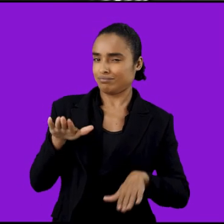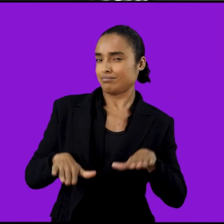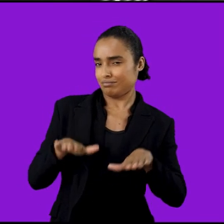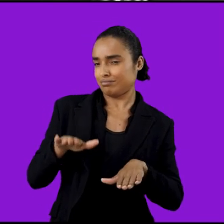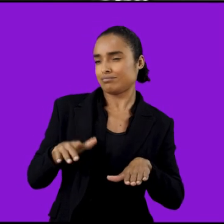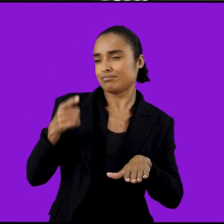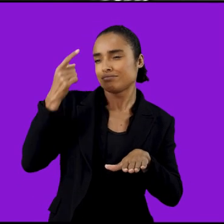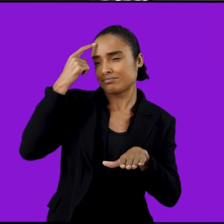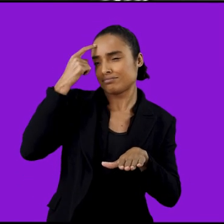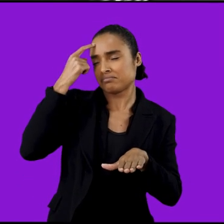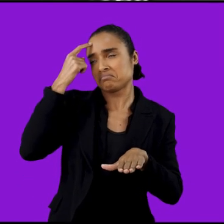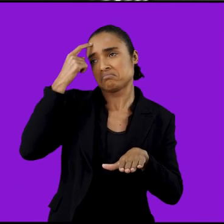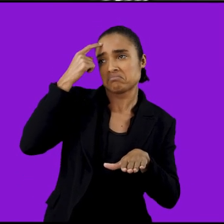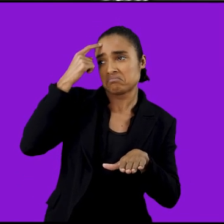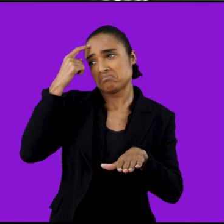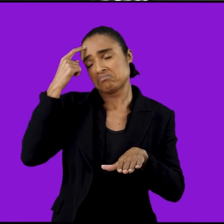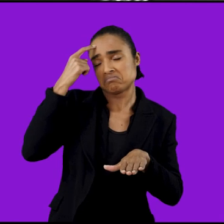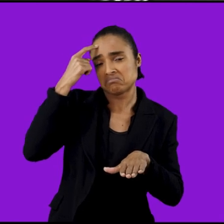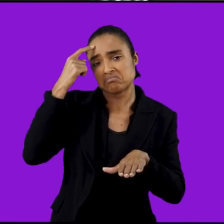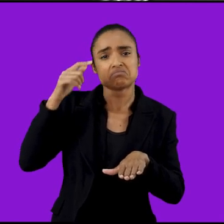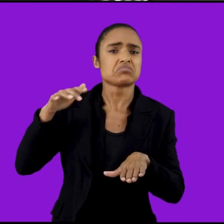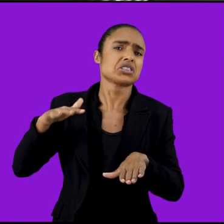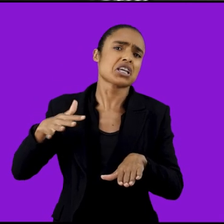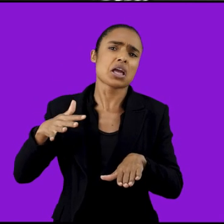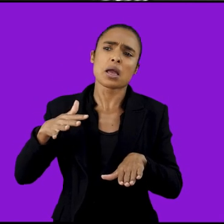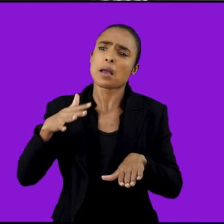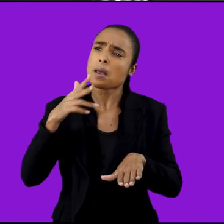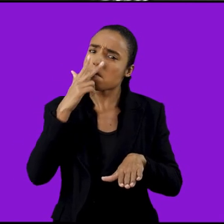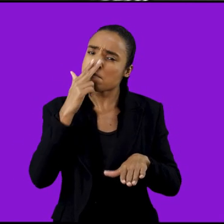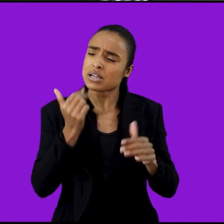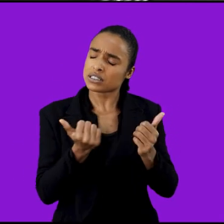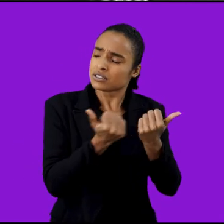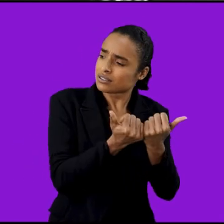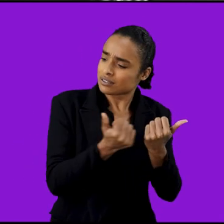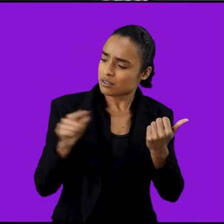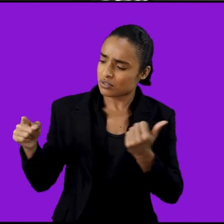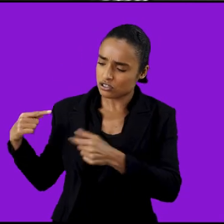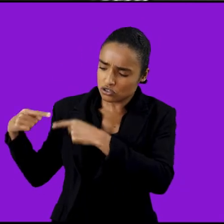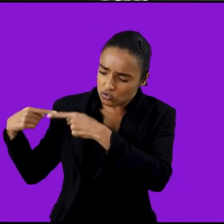gente se sente às vésperas de ser substituído por essa geração e fica um pouco mais reativo